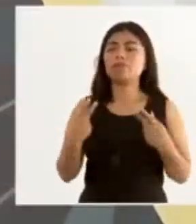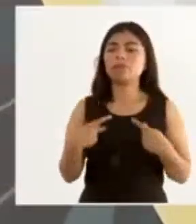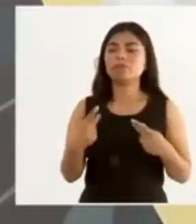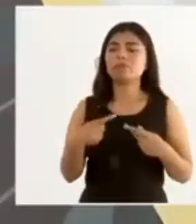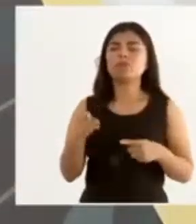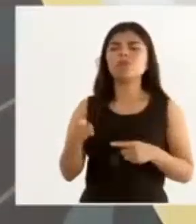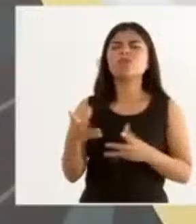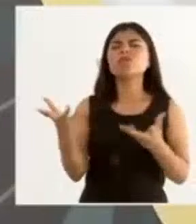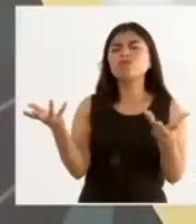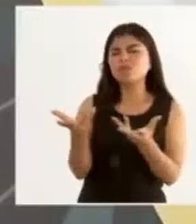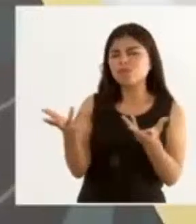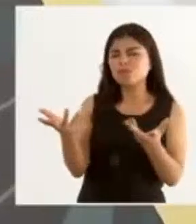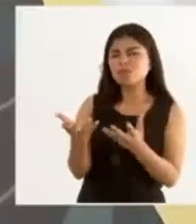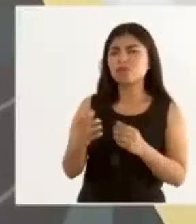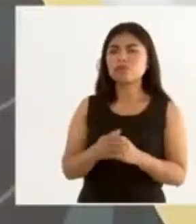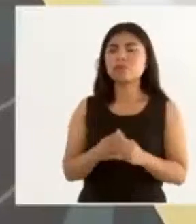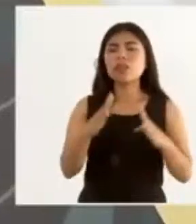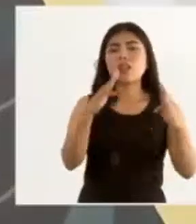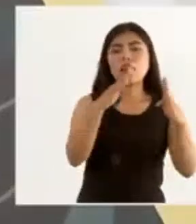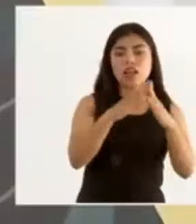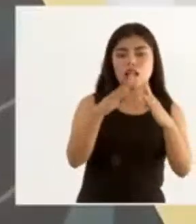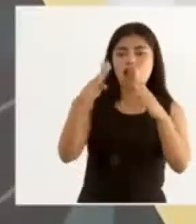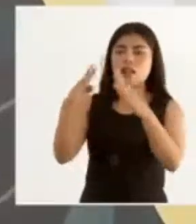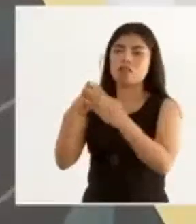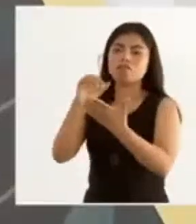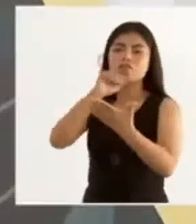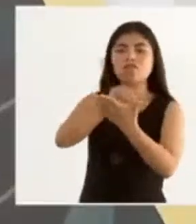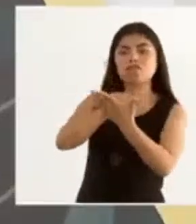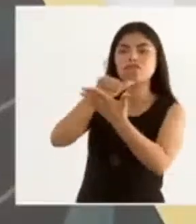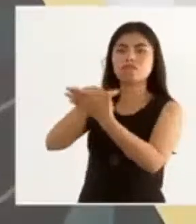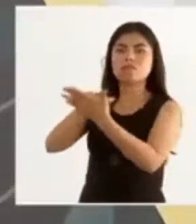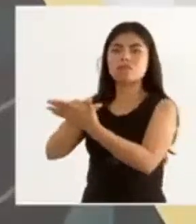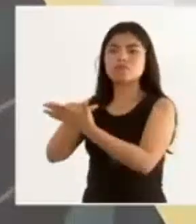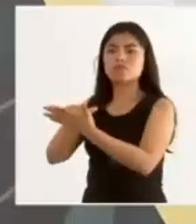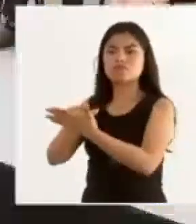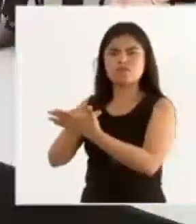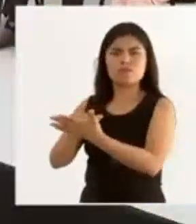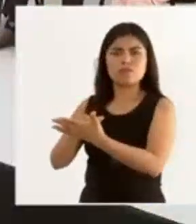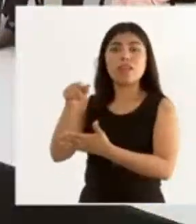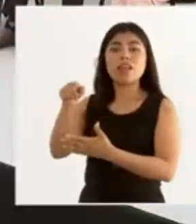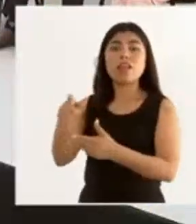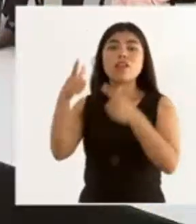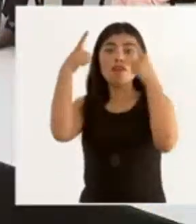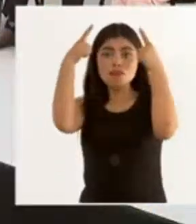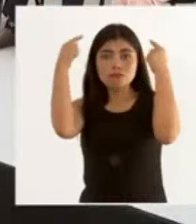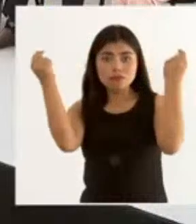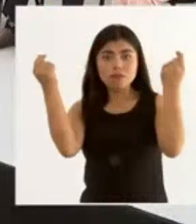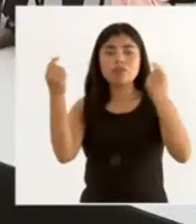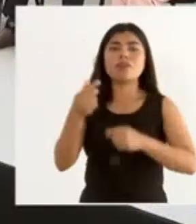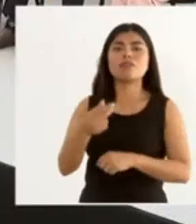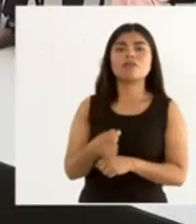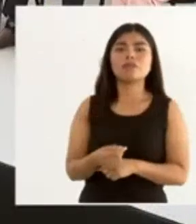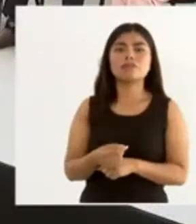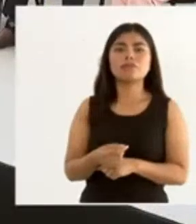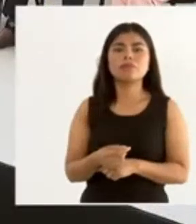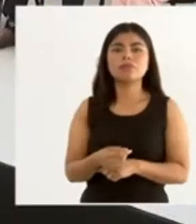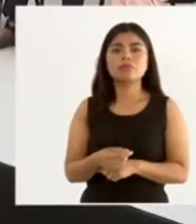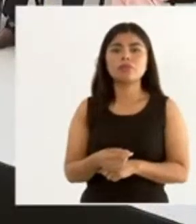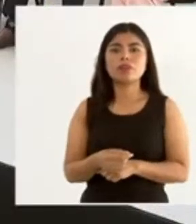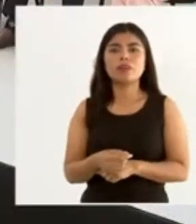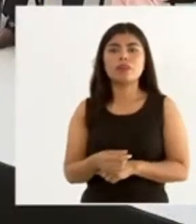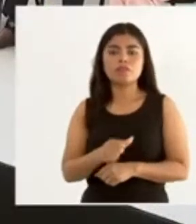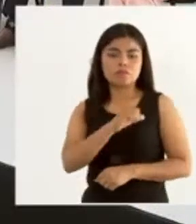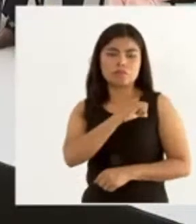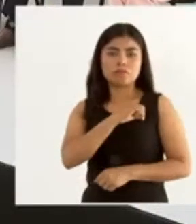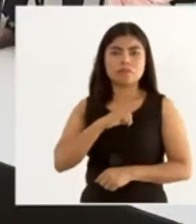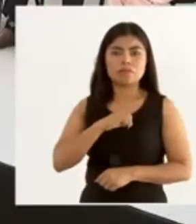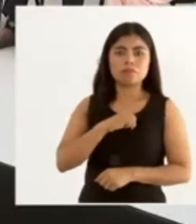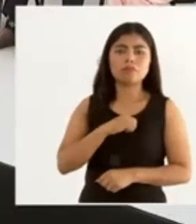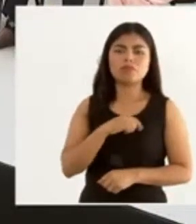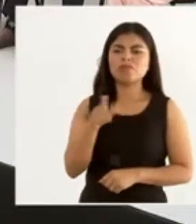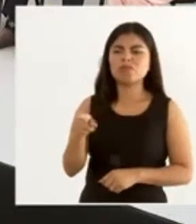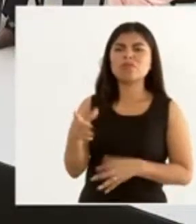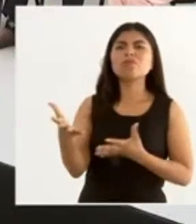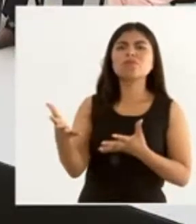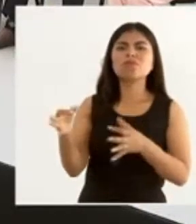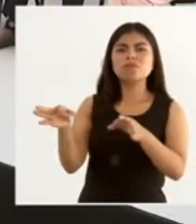país. son enfermeras, enfermeros, médicas, médicos que están trabajando no en el consultorio, no en